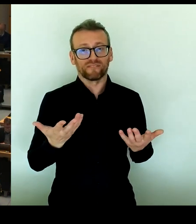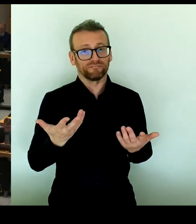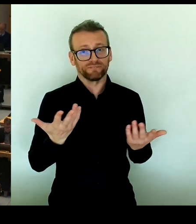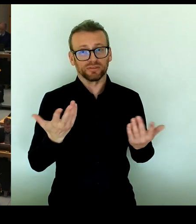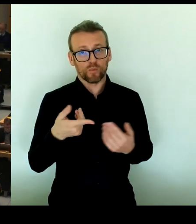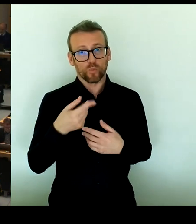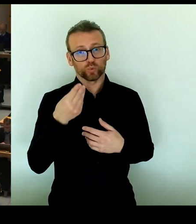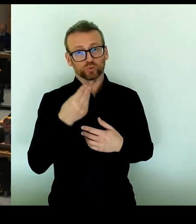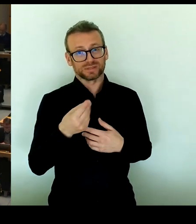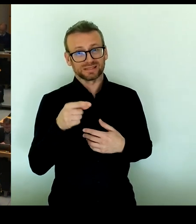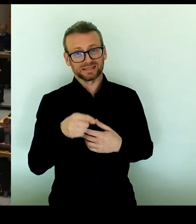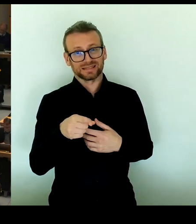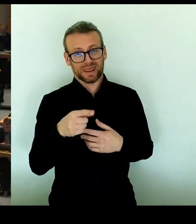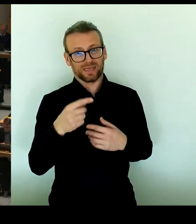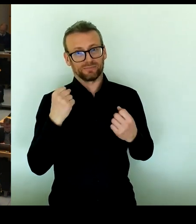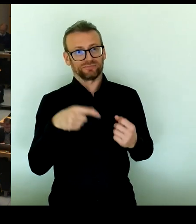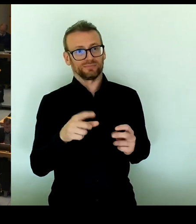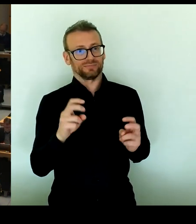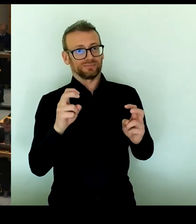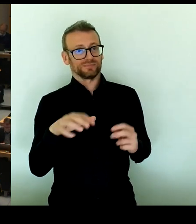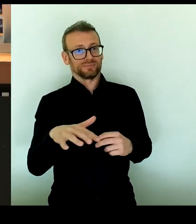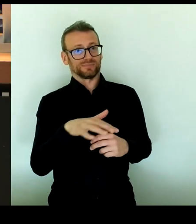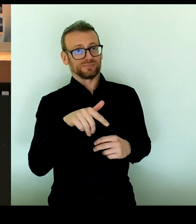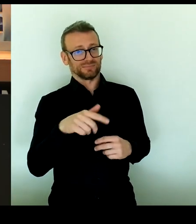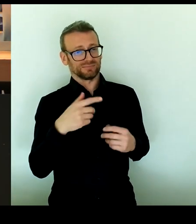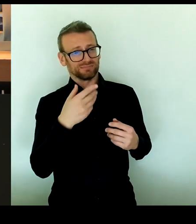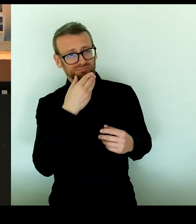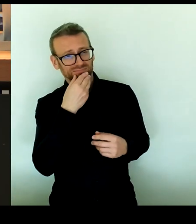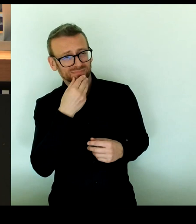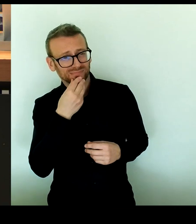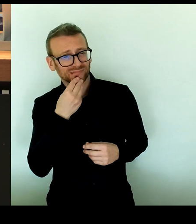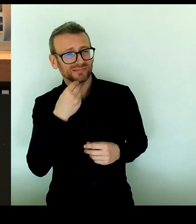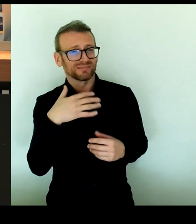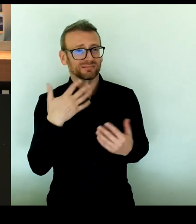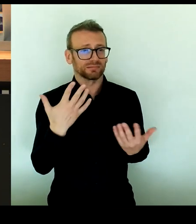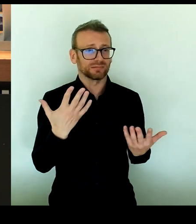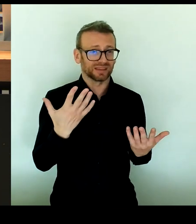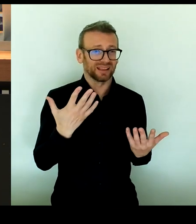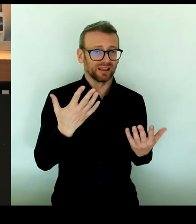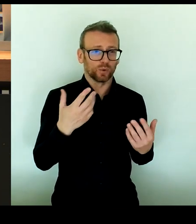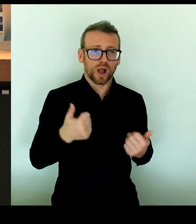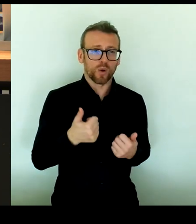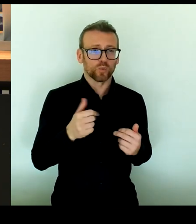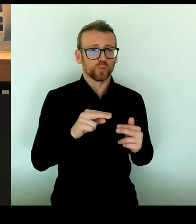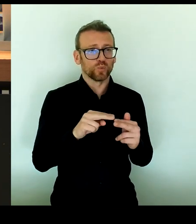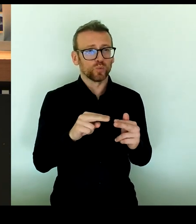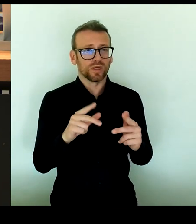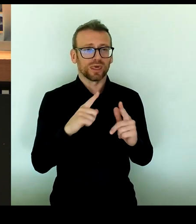dass noch mehr Bürokratie, noch mehr Verwaltung, noch mehr Akteure mit einbinden, eben nicht zu schnelleren